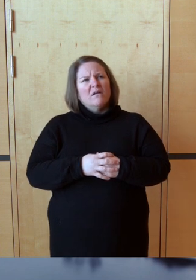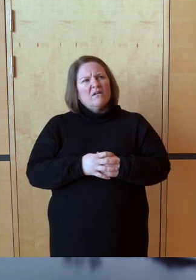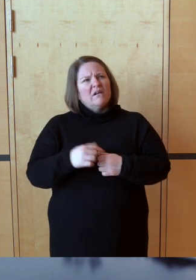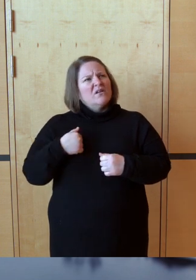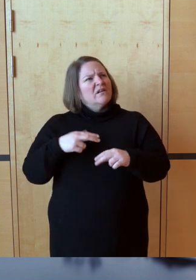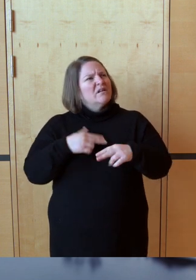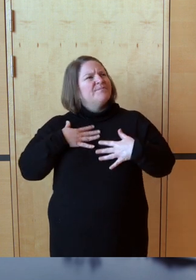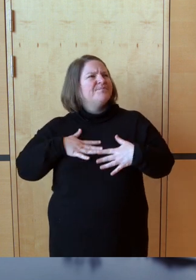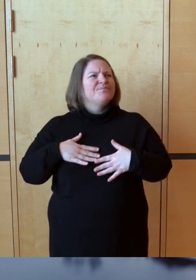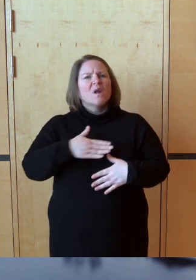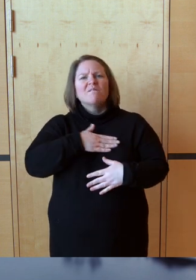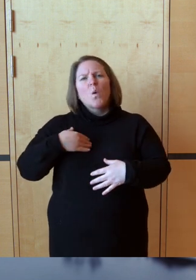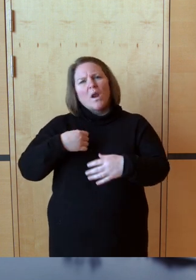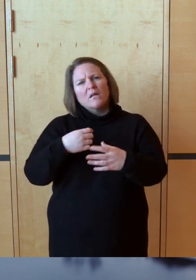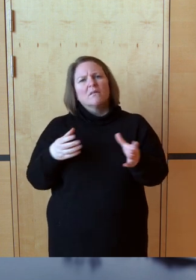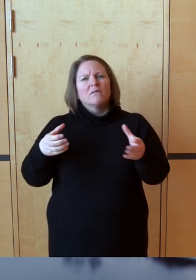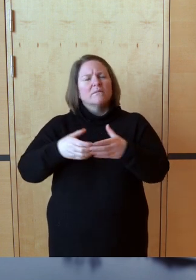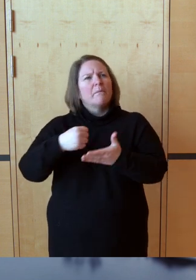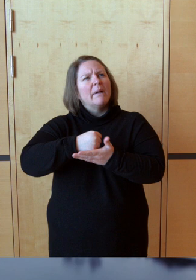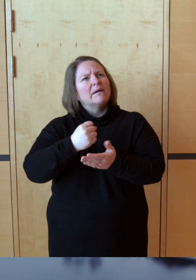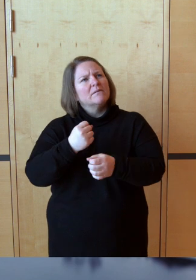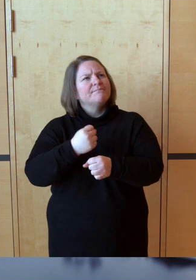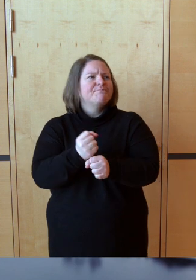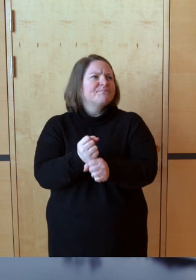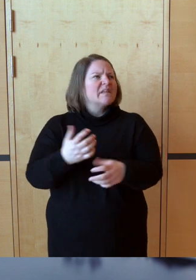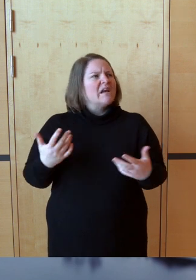Har vi sedan prata nästan helt i grann så här att det här beslutet måste ju ändå tas